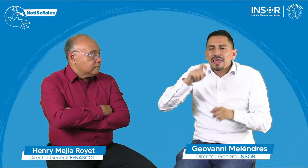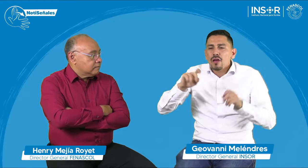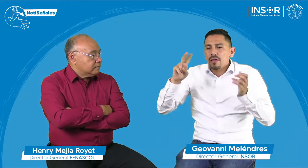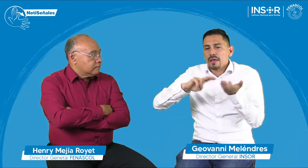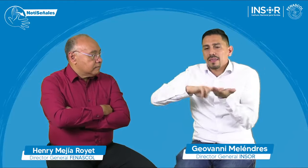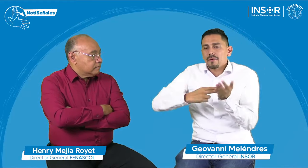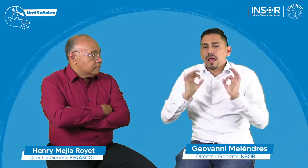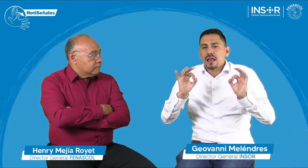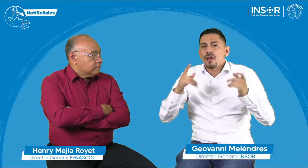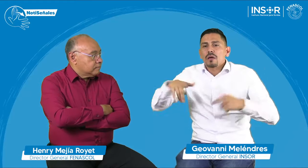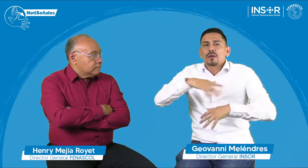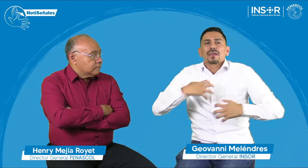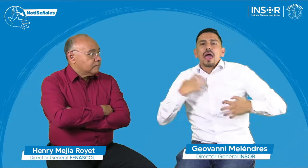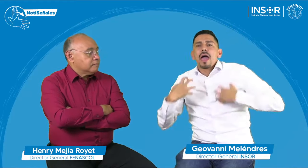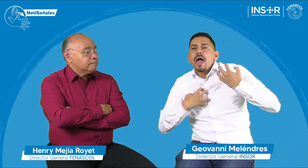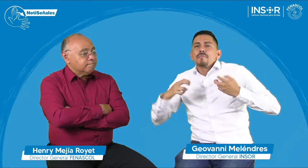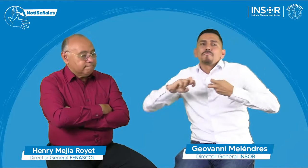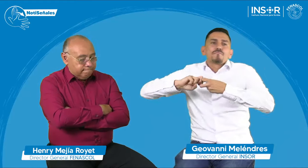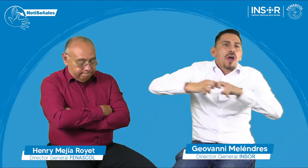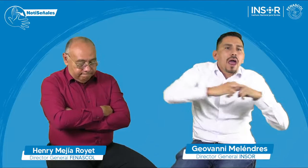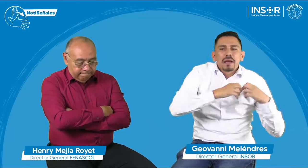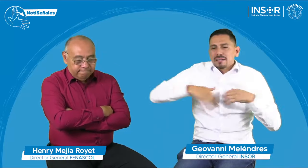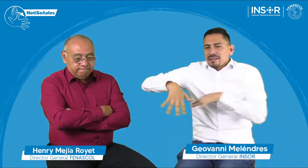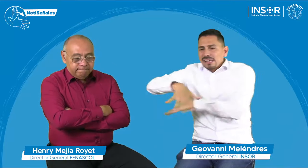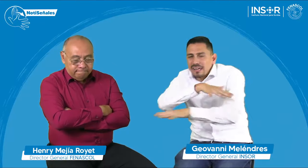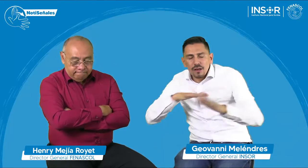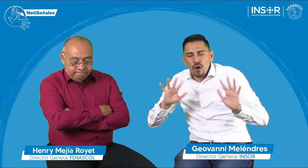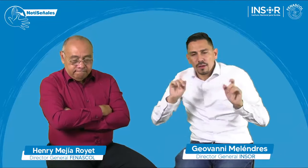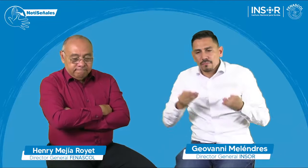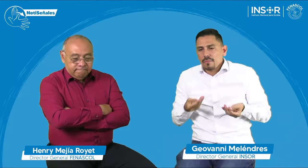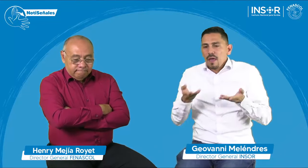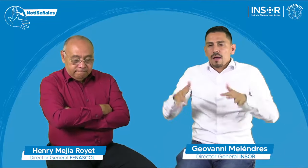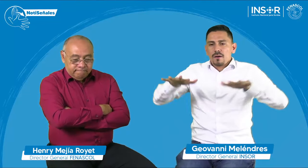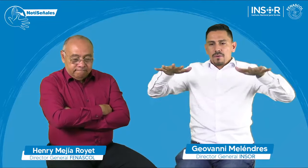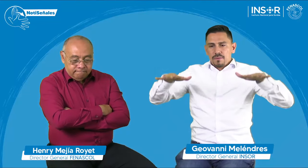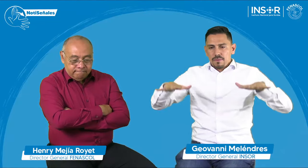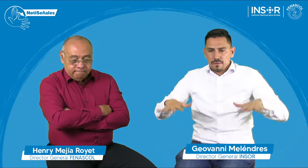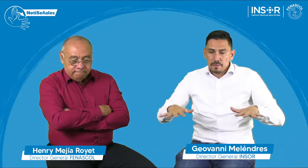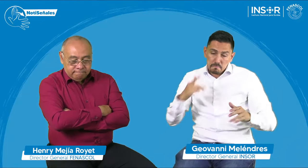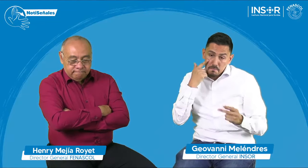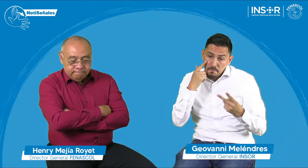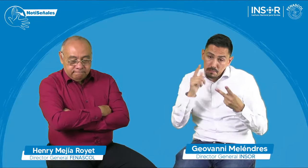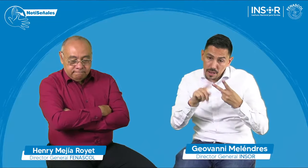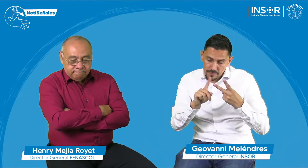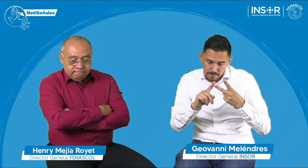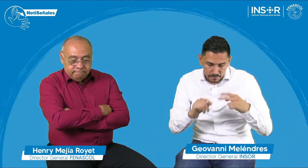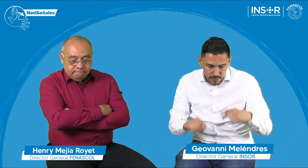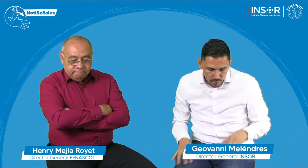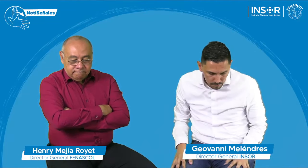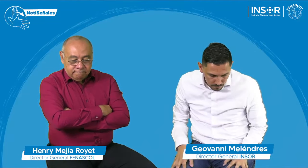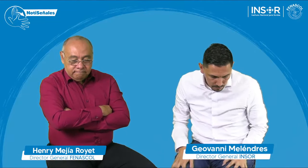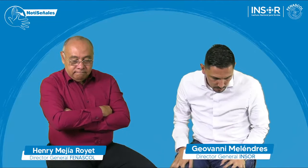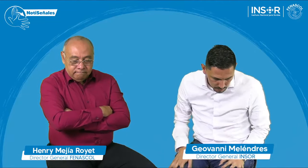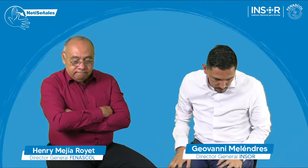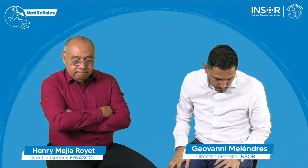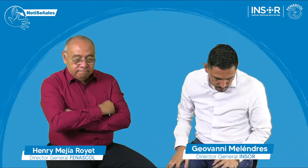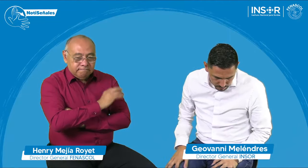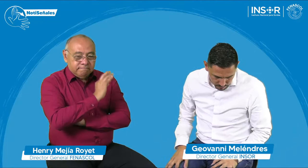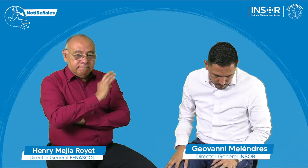decisiones. Posiblemente trabajando eh en temas relacionados con la calidad del servicio de interpretación donde vemos que hay algunos